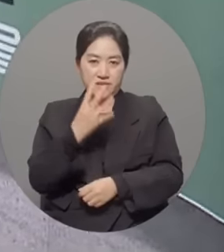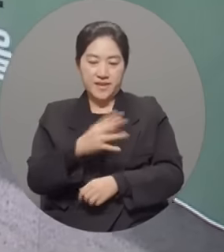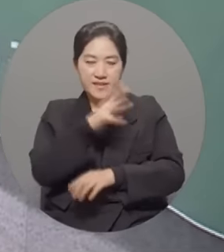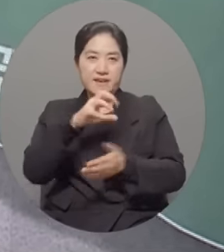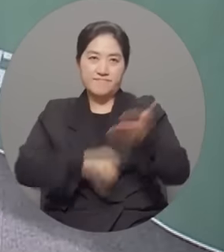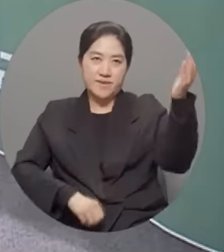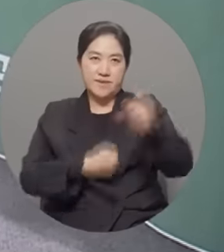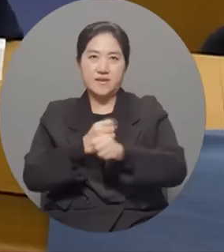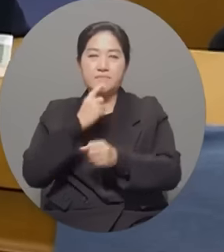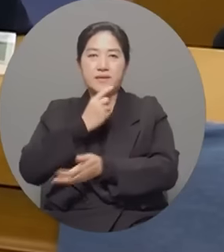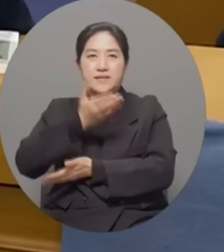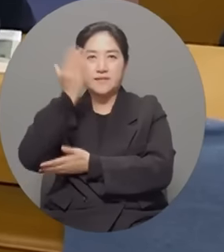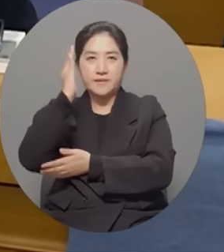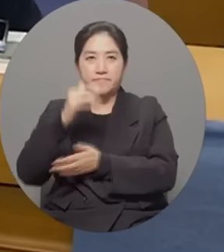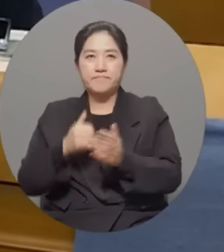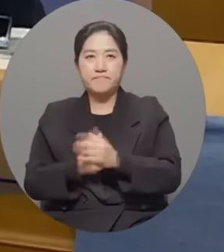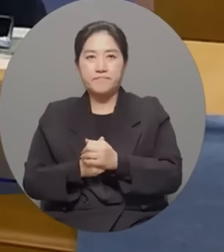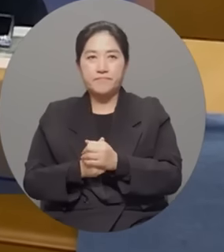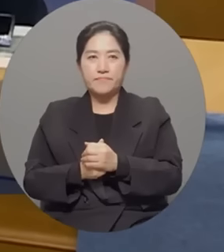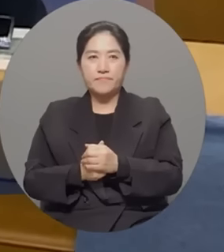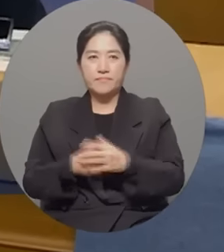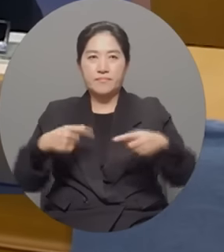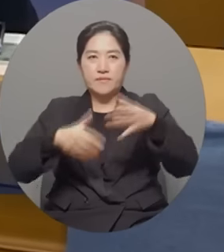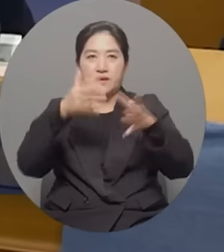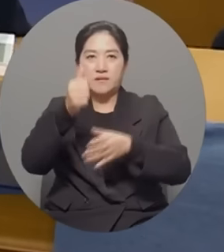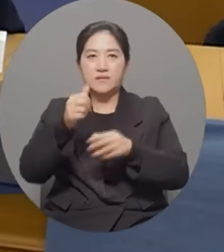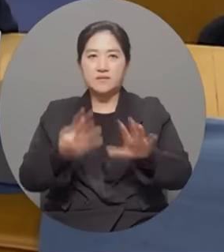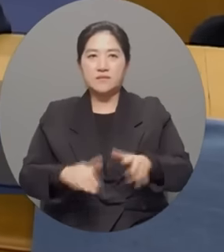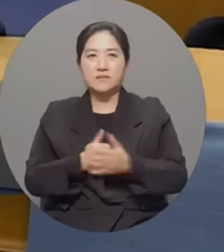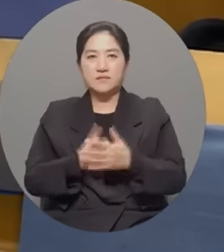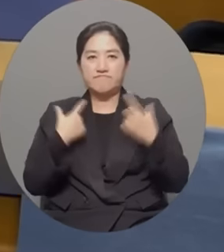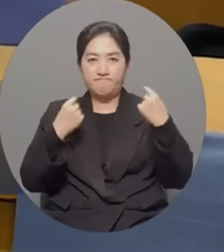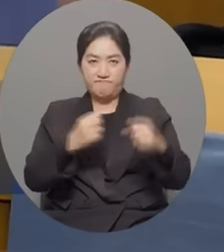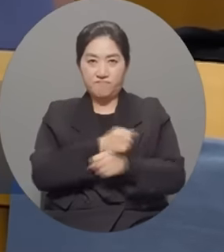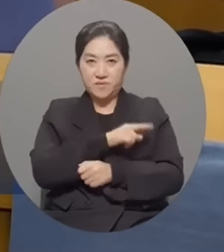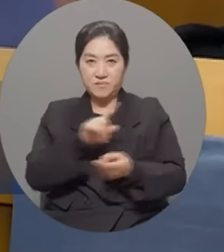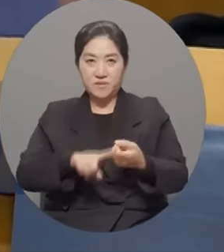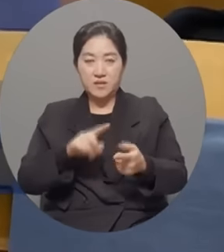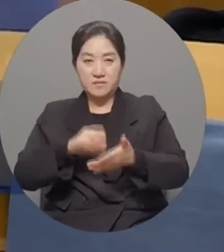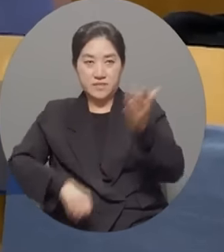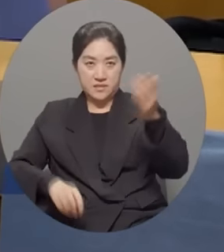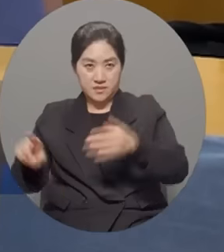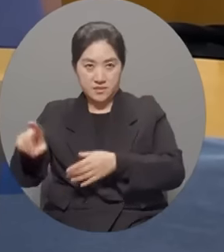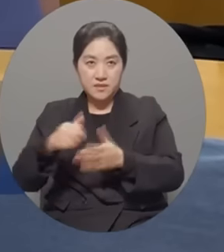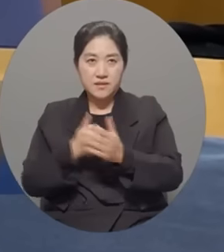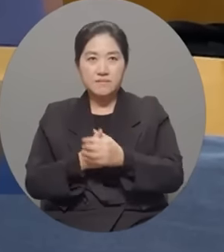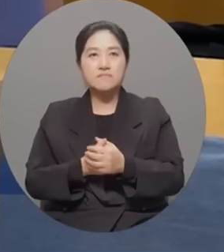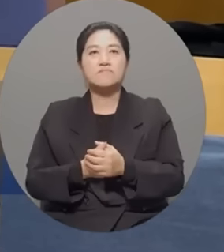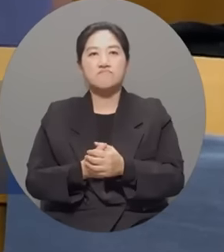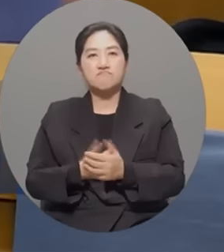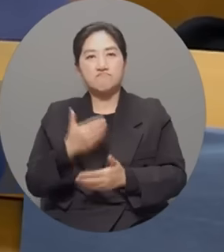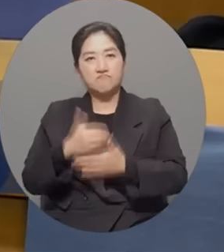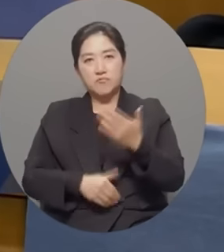상식 의원들 모두 내일 탈당을 선언하겠다고 밝혔습니다. 당 대표께서 지금 변화 없으시면 그대로탈당하시겠다는?